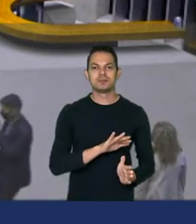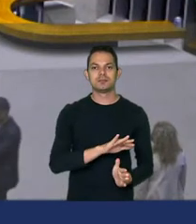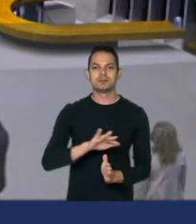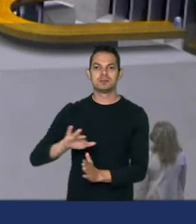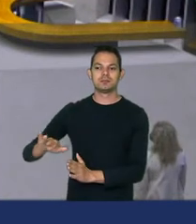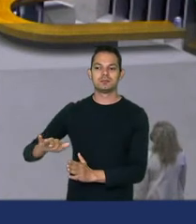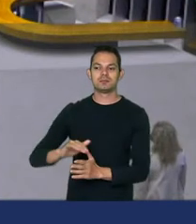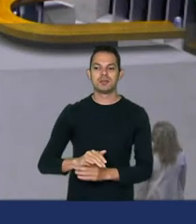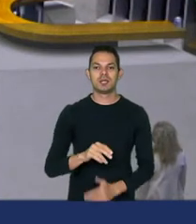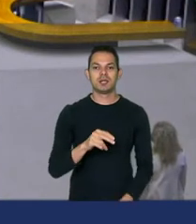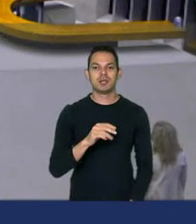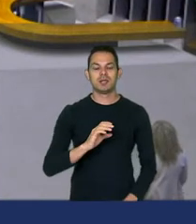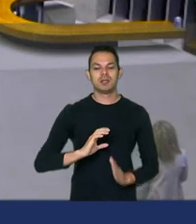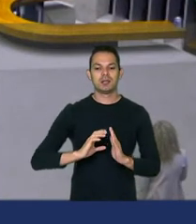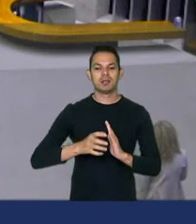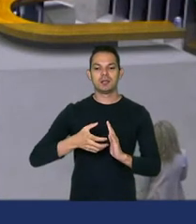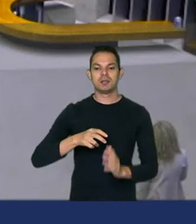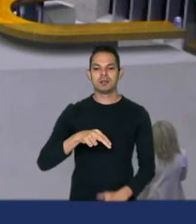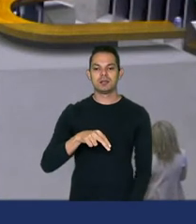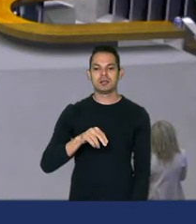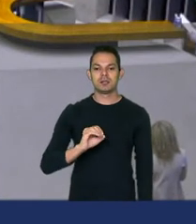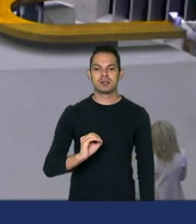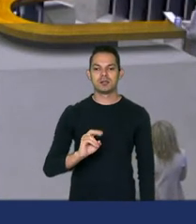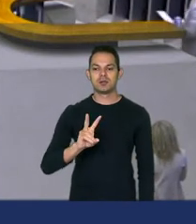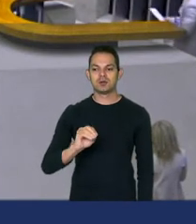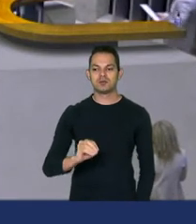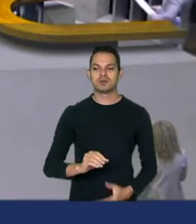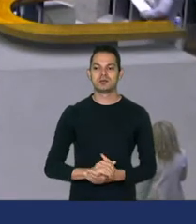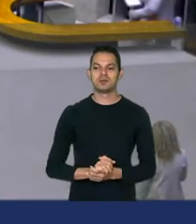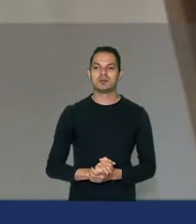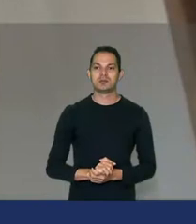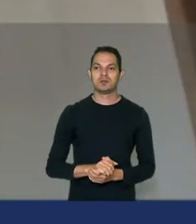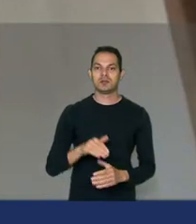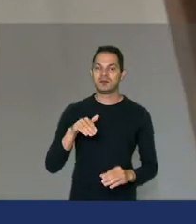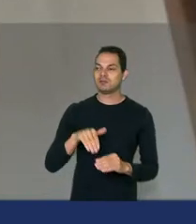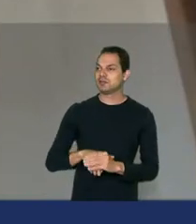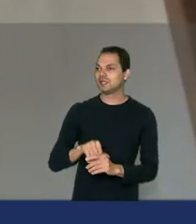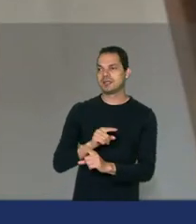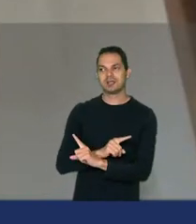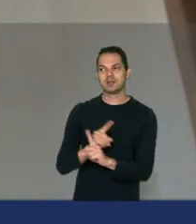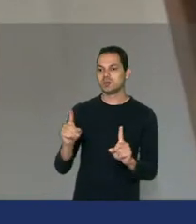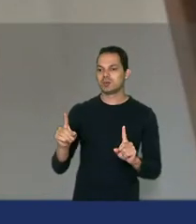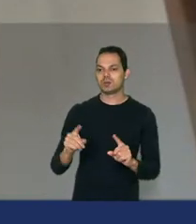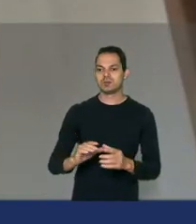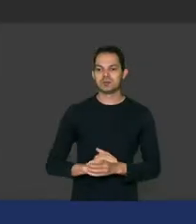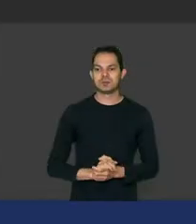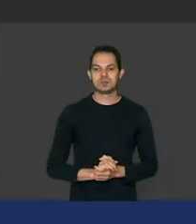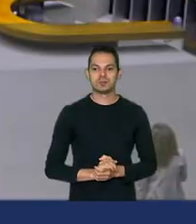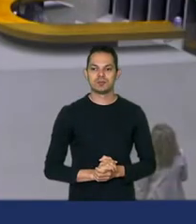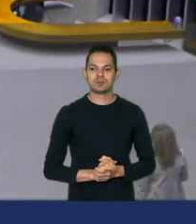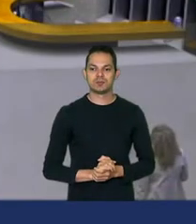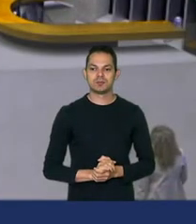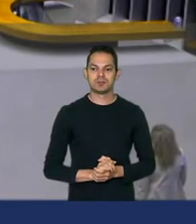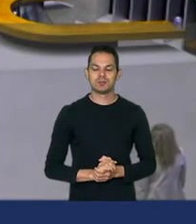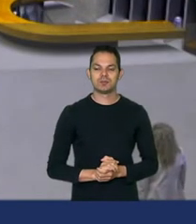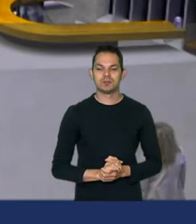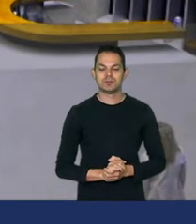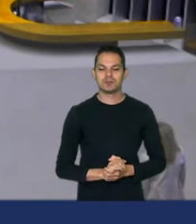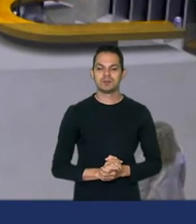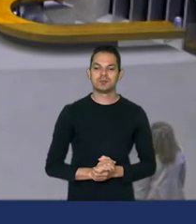REPUBLICANOS ENCAMINHA SIM. COMO ORIENTA O NOVO? -- [DEPUTADO]: NOVO ORIENTA NÃO, PRESIDENTE. -- [PRESIDENTE]: NOVO